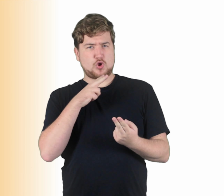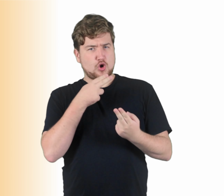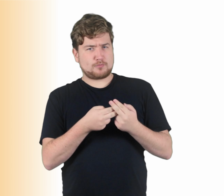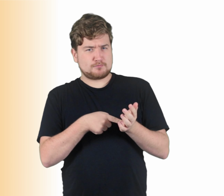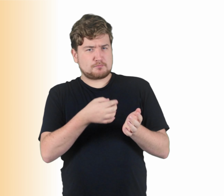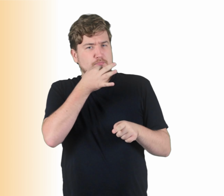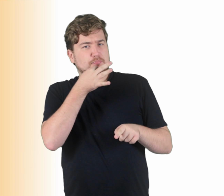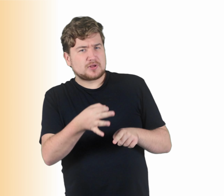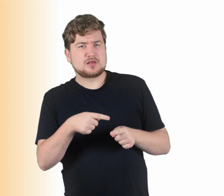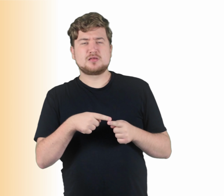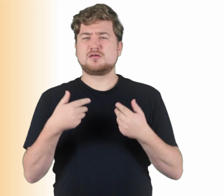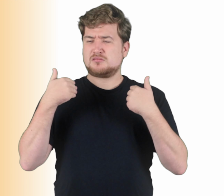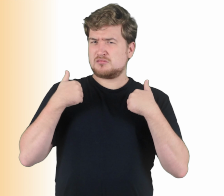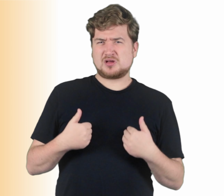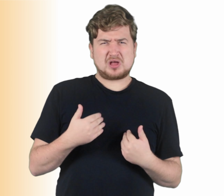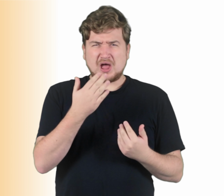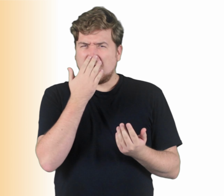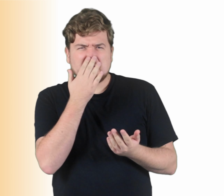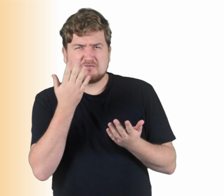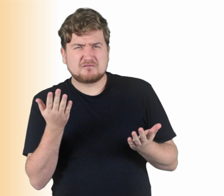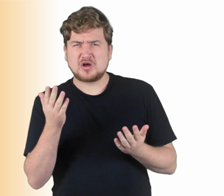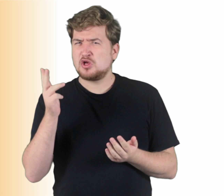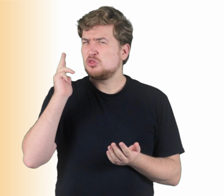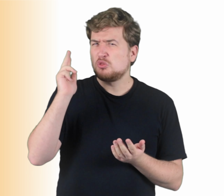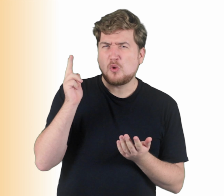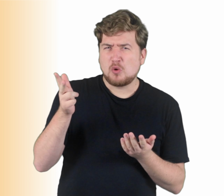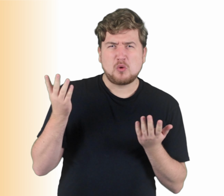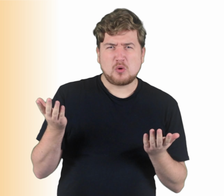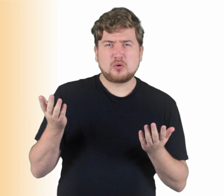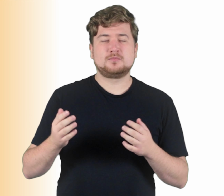i odpowiedzi sobie samemu na pytania: kim jestem i jaki jestem?